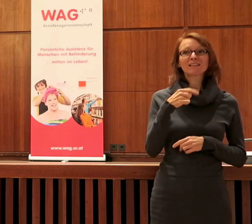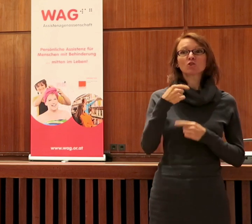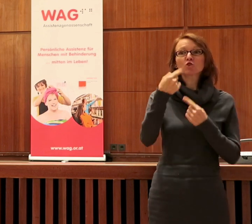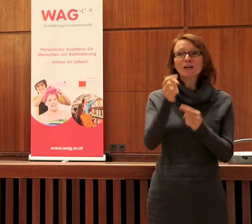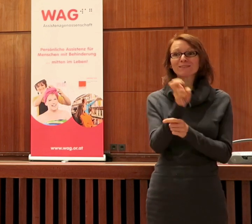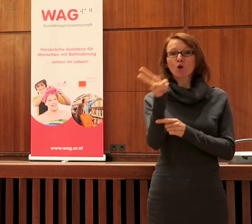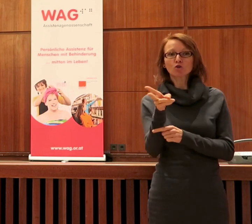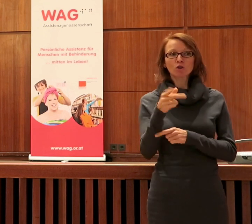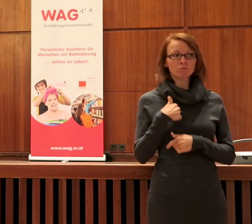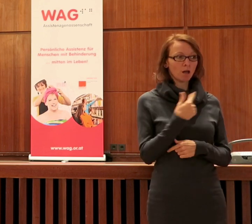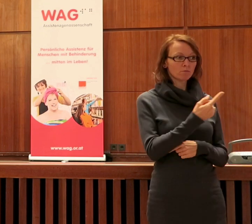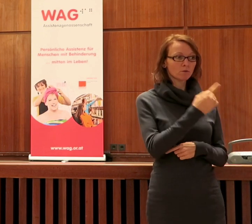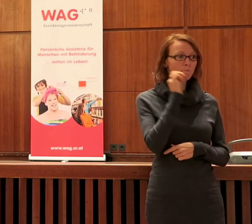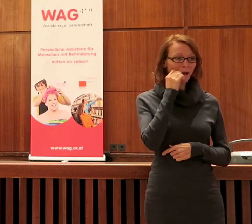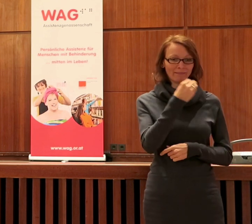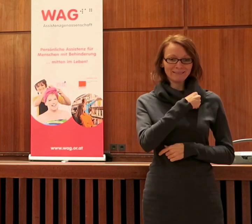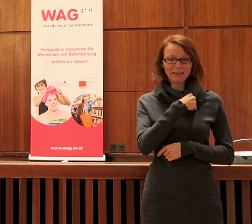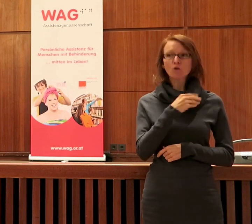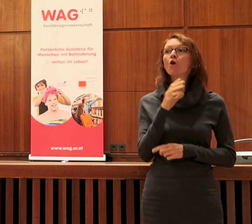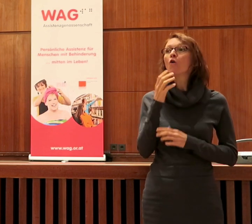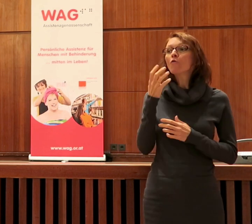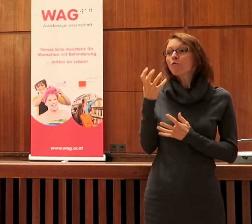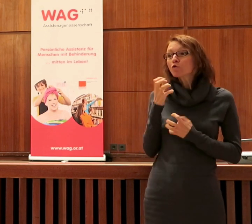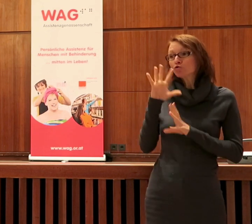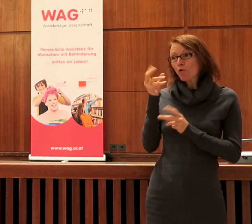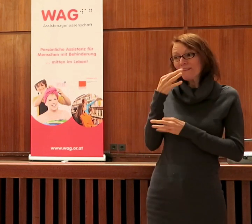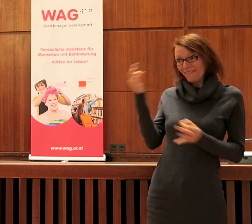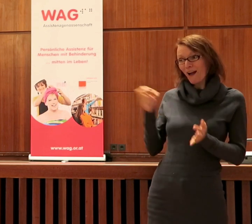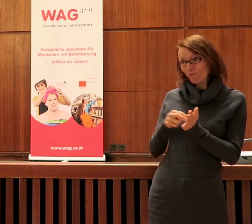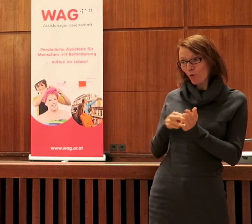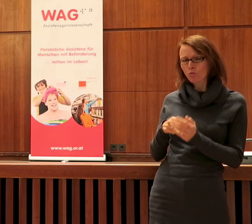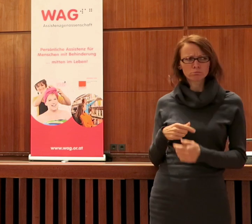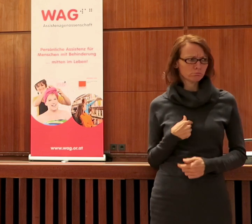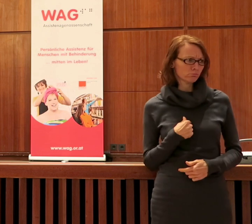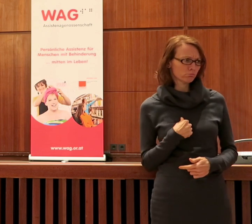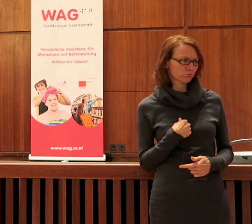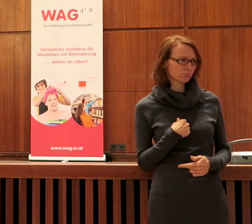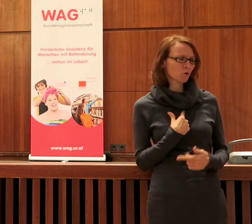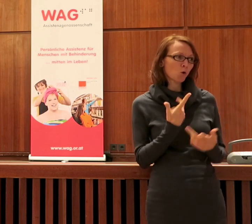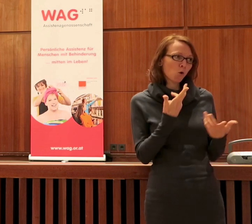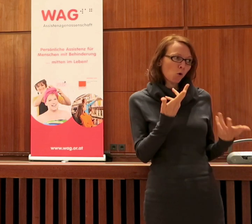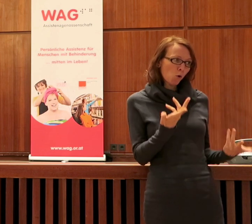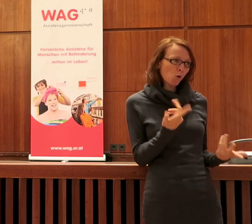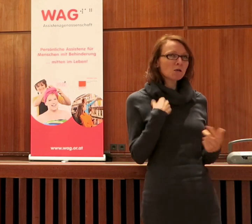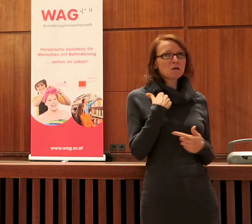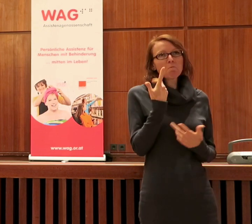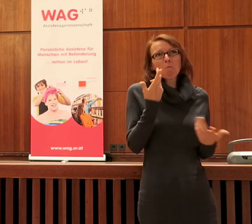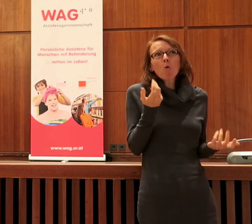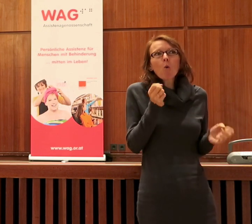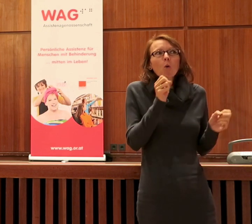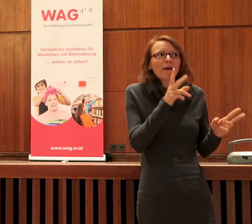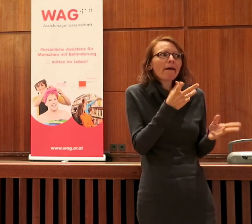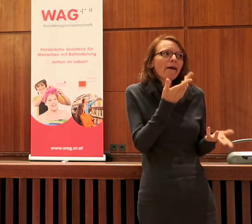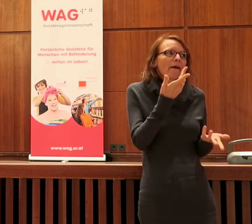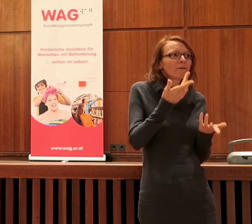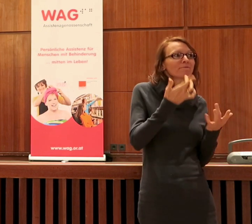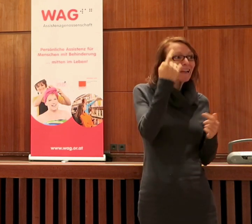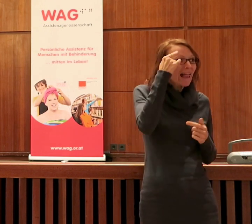"Ich wünsche Ihnen noch einen schönen Tag." Und ich, blauäugig und uneinsichtig, wie ich hald bin. Habe ich geglaubt der ist jetzt raus und stehe wieder auf